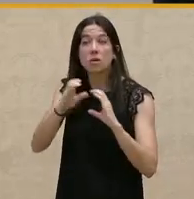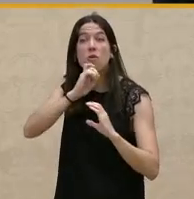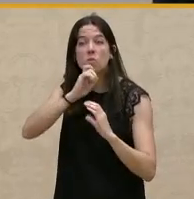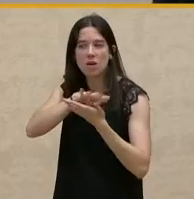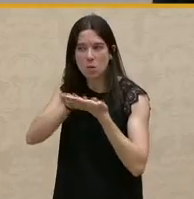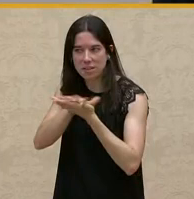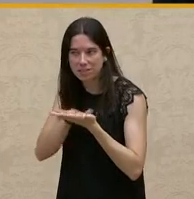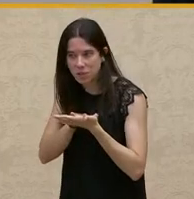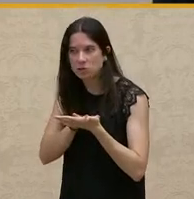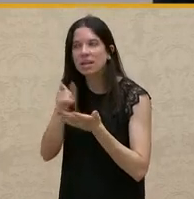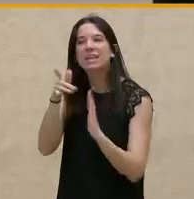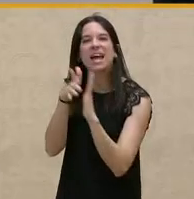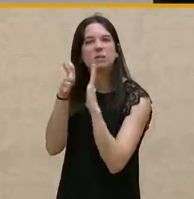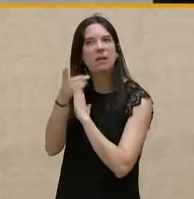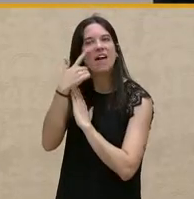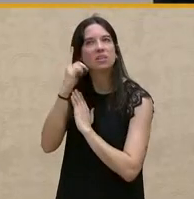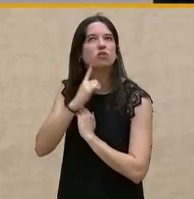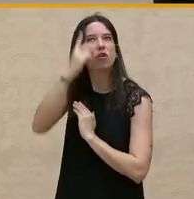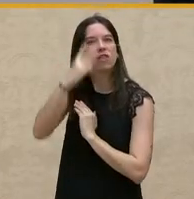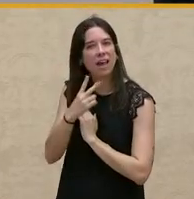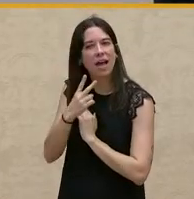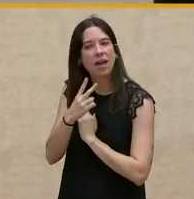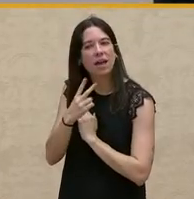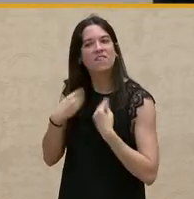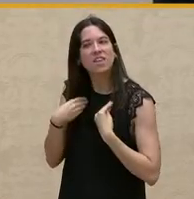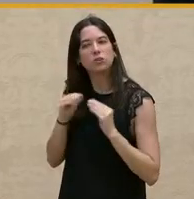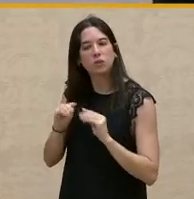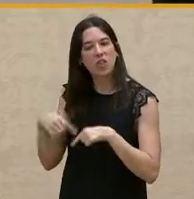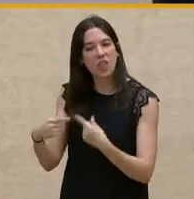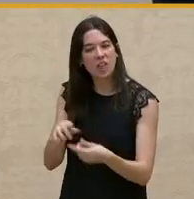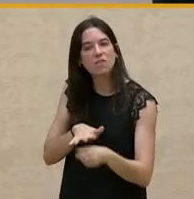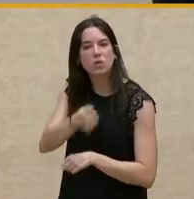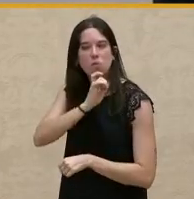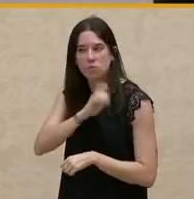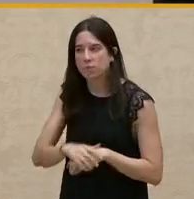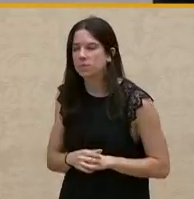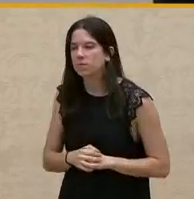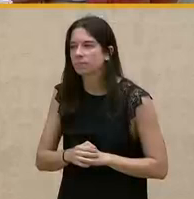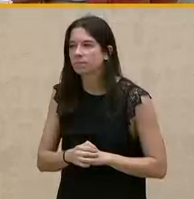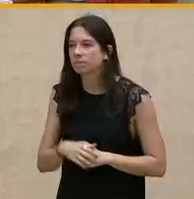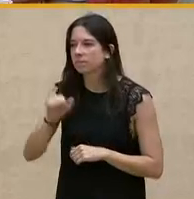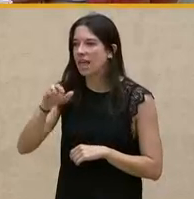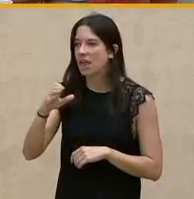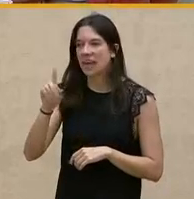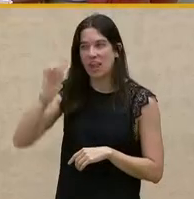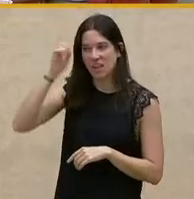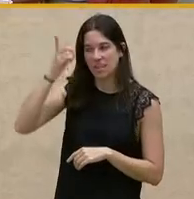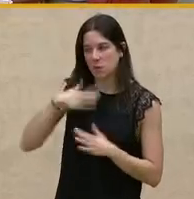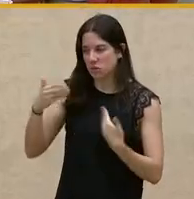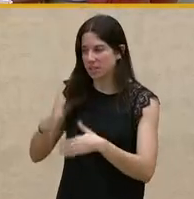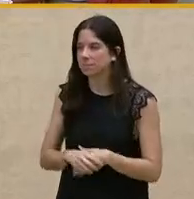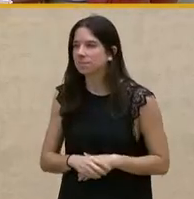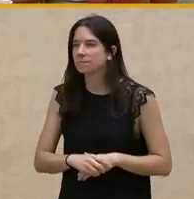cómo su sordoceguera determina su día a día. Araceli..